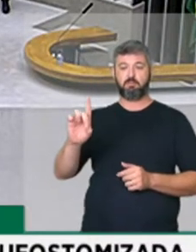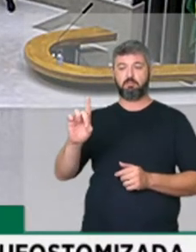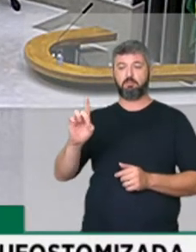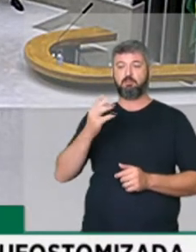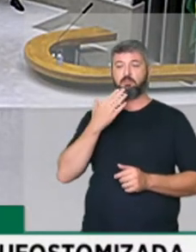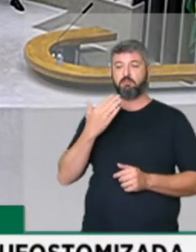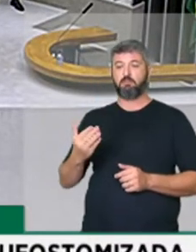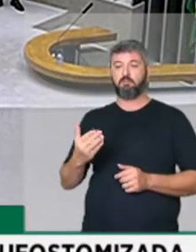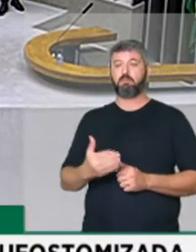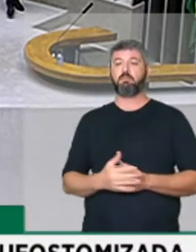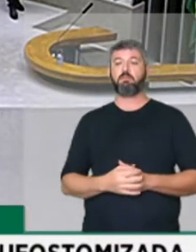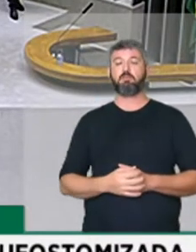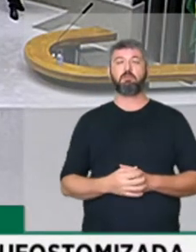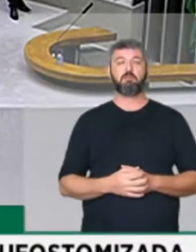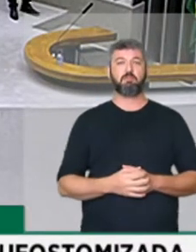PRESIDENTE. SR. PRESIDENTE,